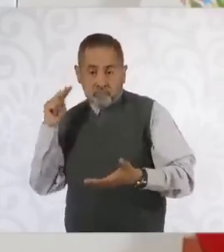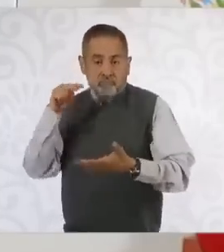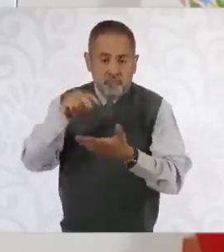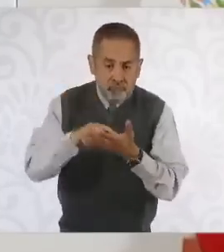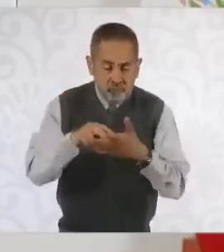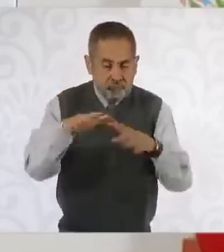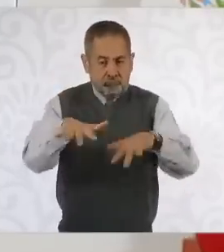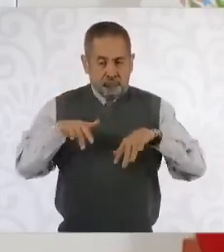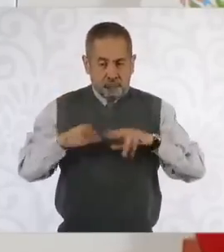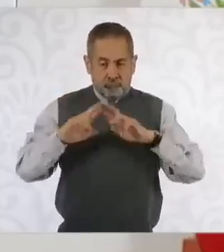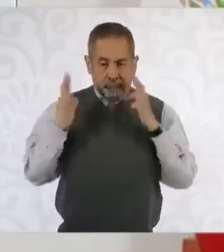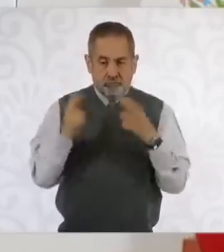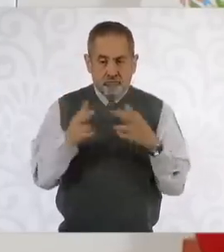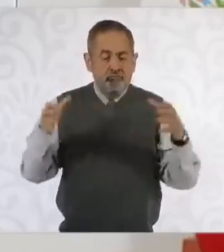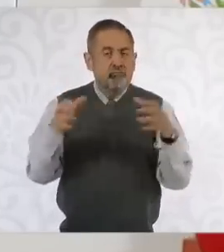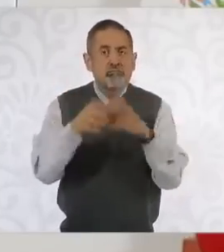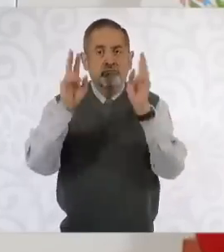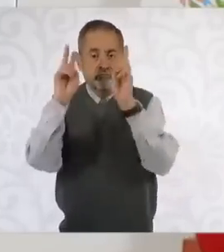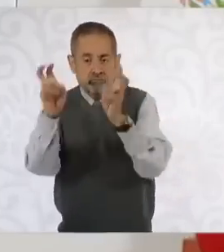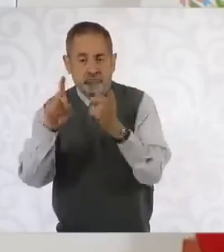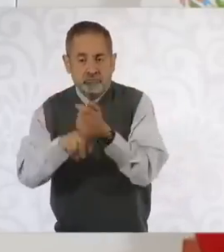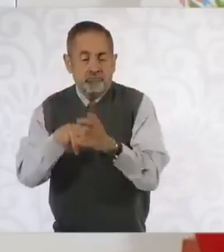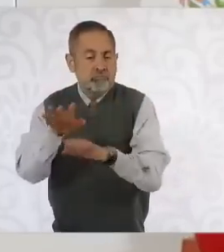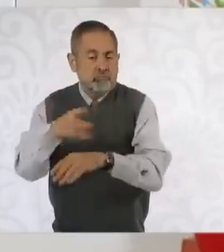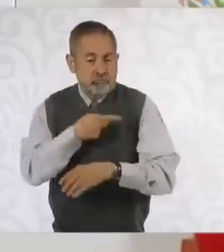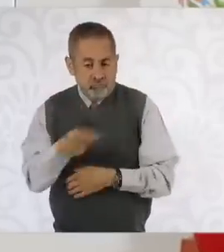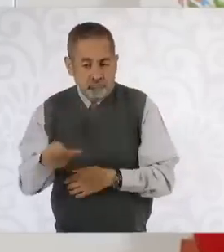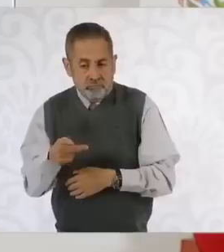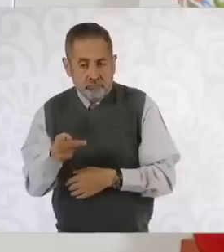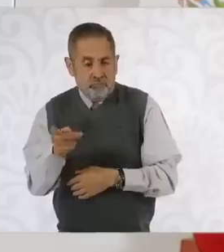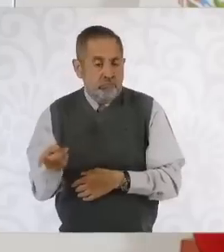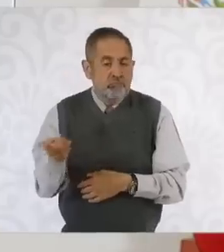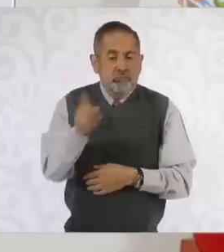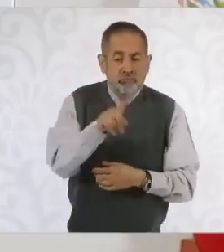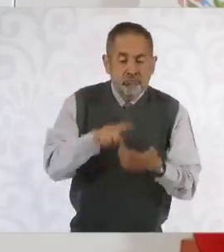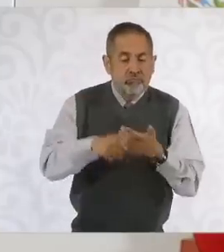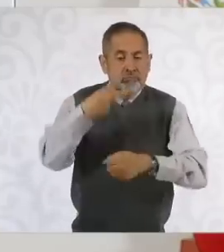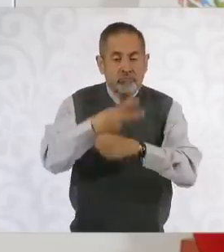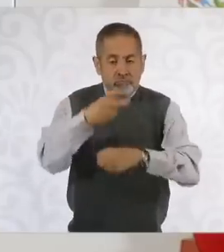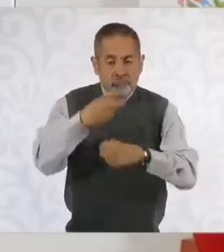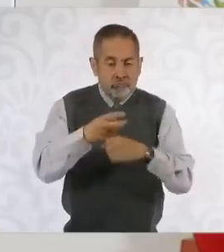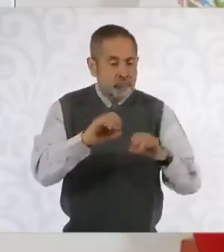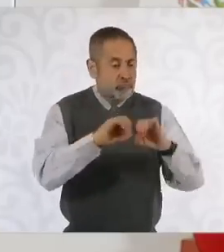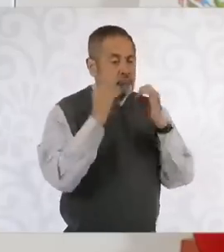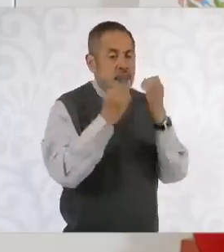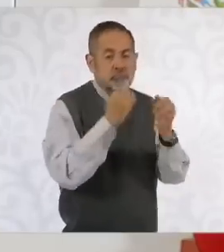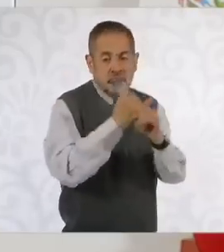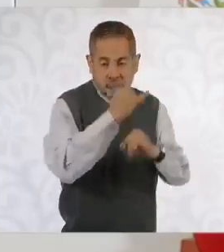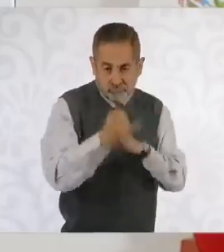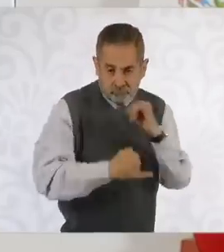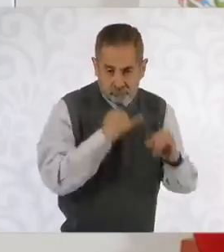reunión que es sobre pobreza la segunda Es sobre organismos internacionales el fortalecimiento de